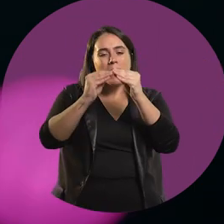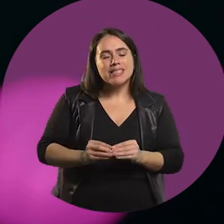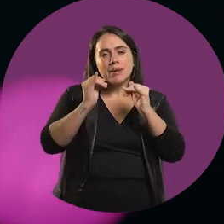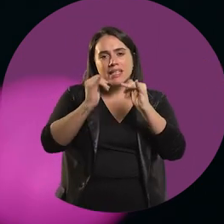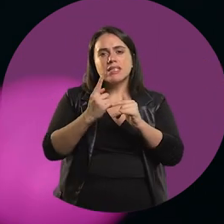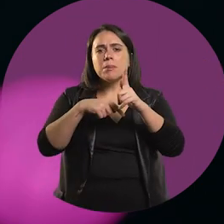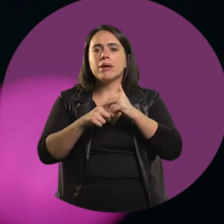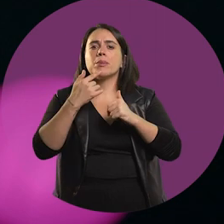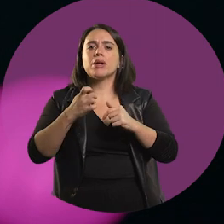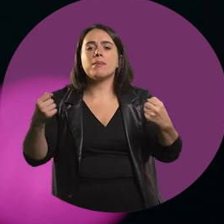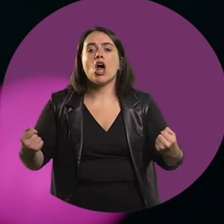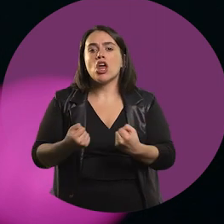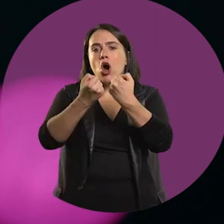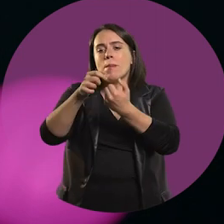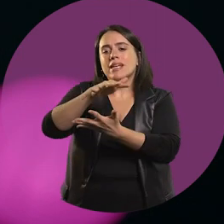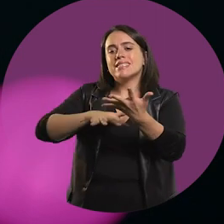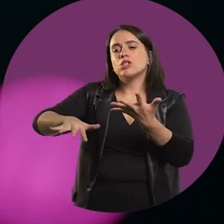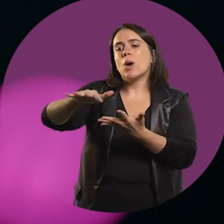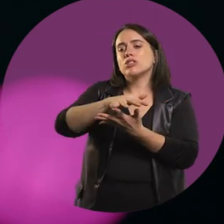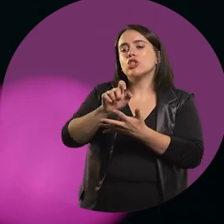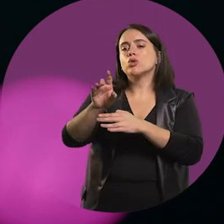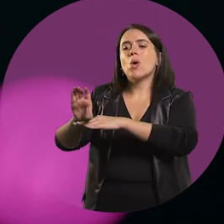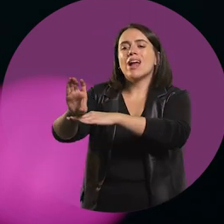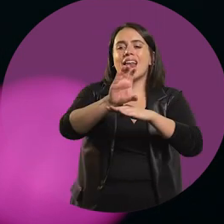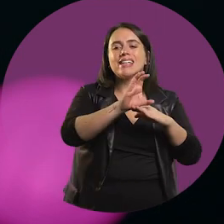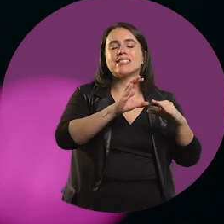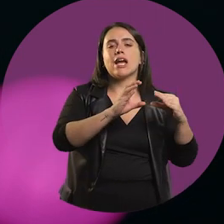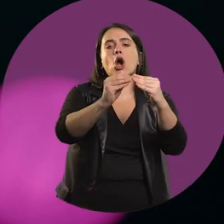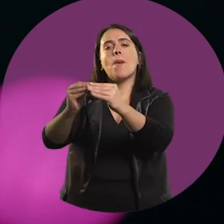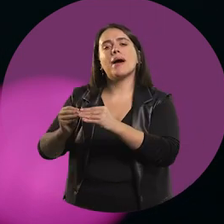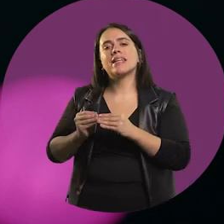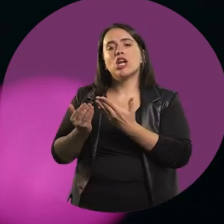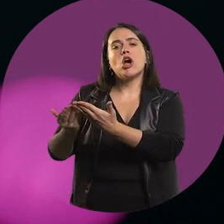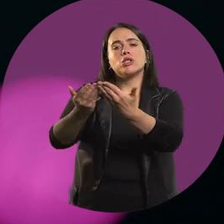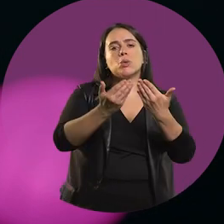Pero no te enseñan cómo trabajar con tu clase, más psíquicamente,